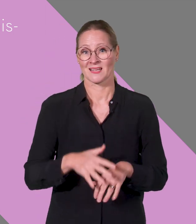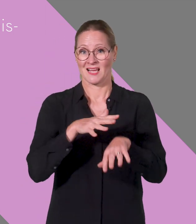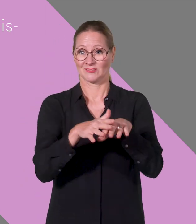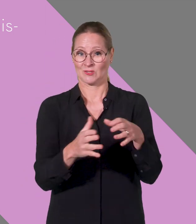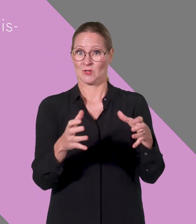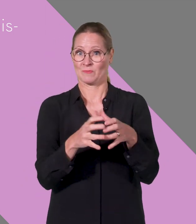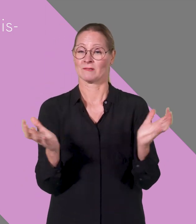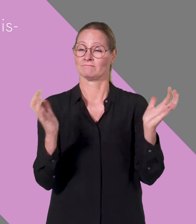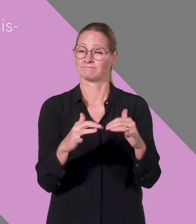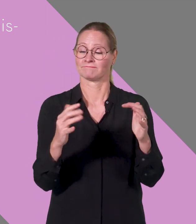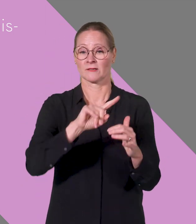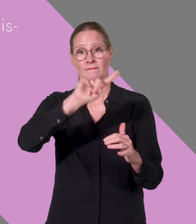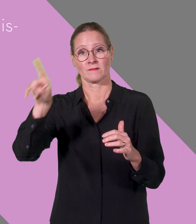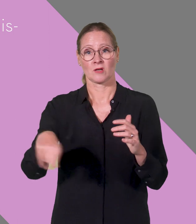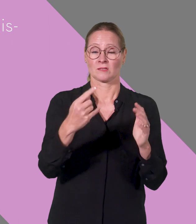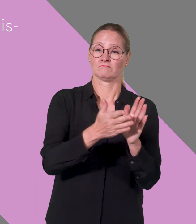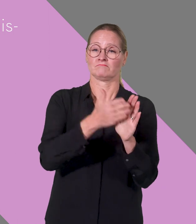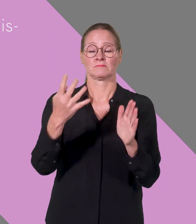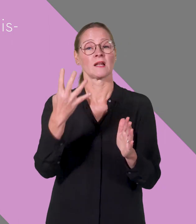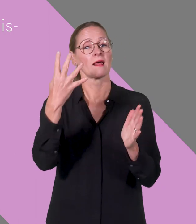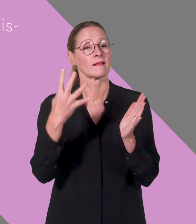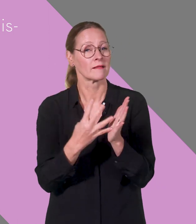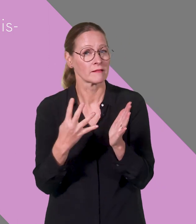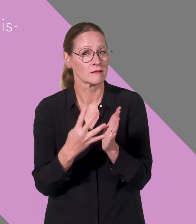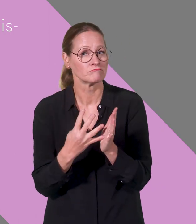Asiantuntijaryhmä kokoontuu neljä kertaa vuodessa.